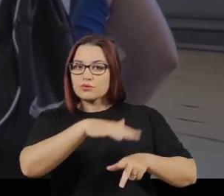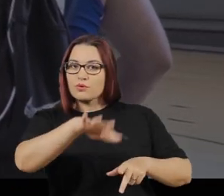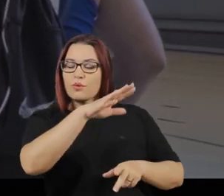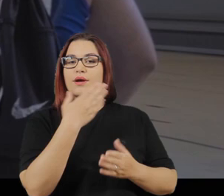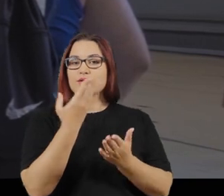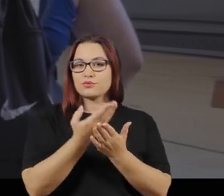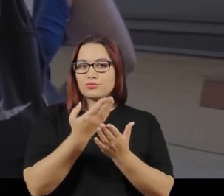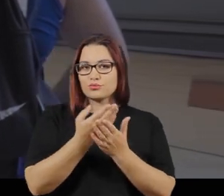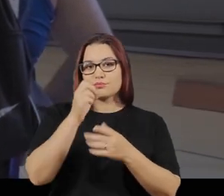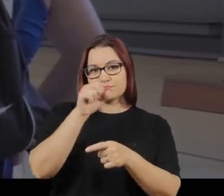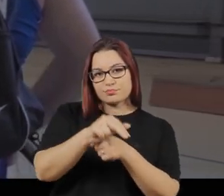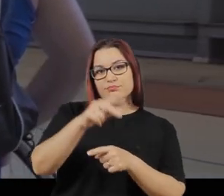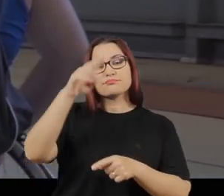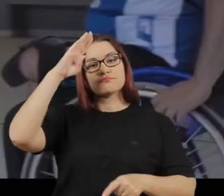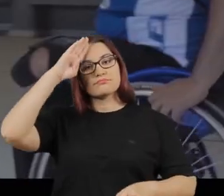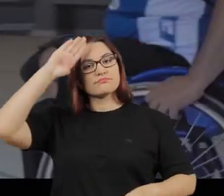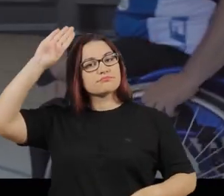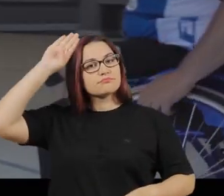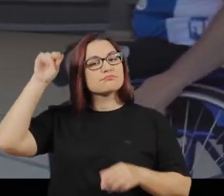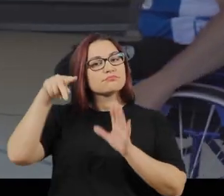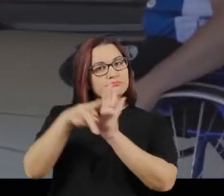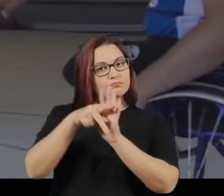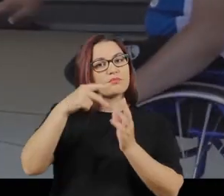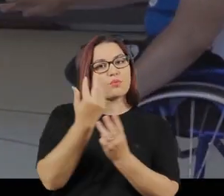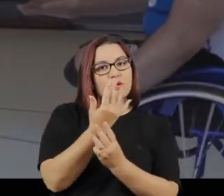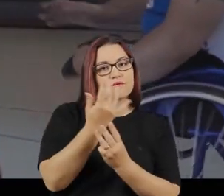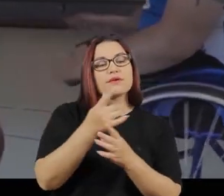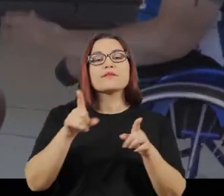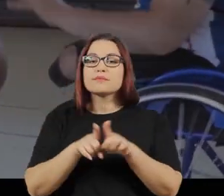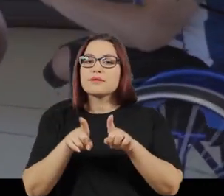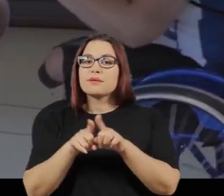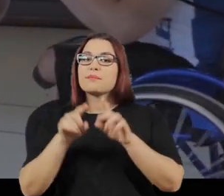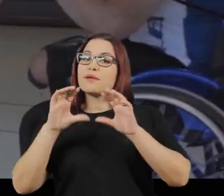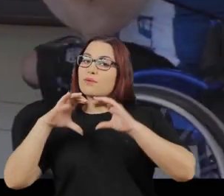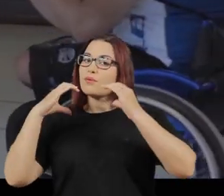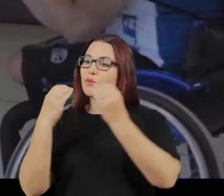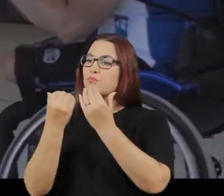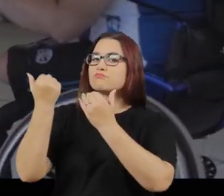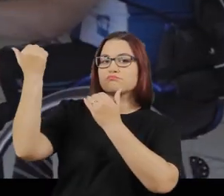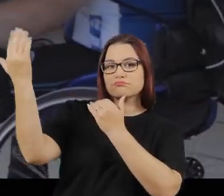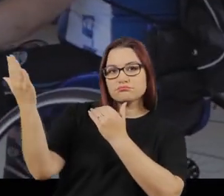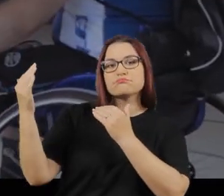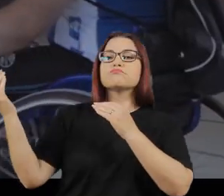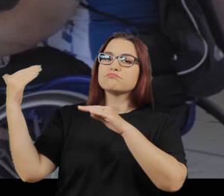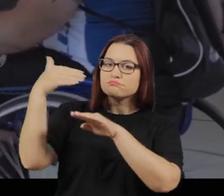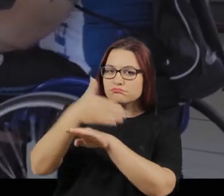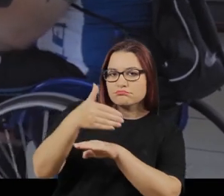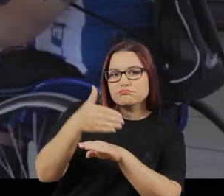para a comunidade externa, nós temos a natação, o futebol de 5, que é